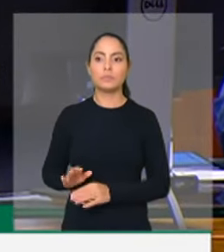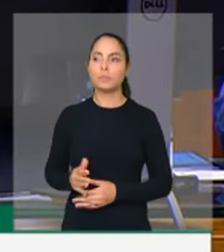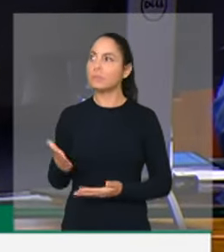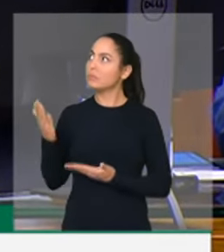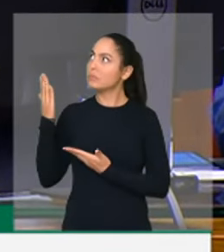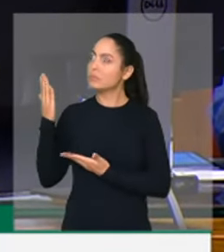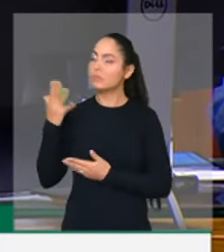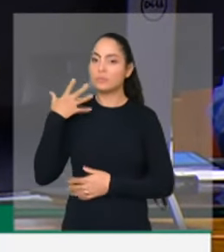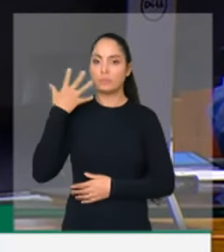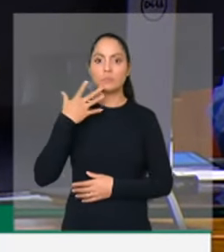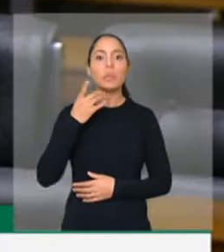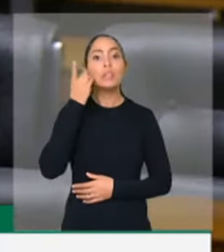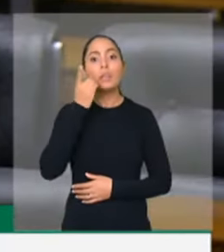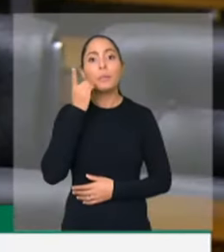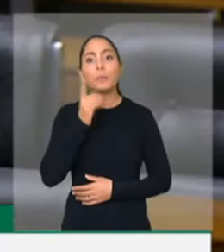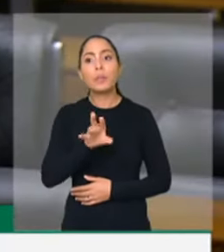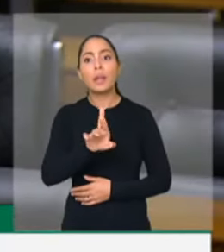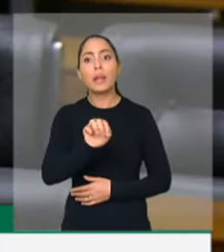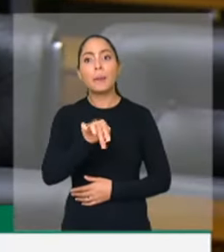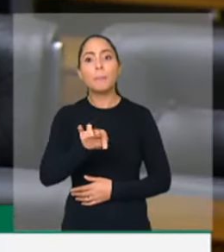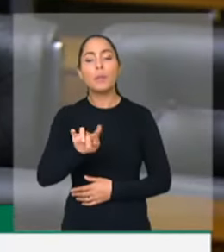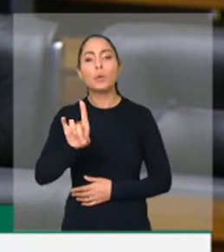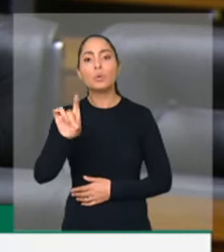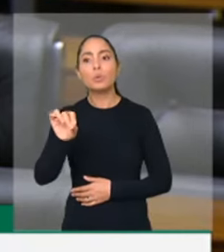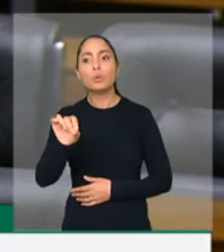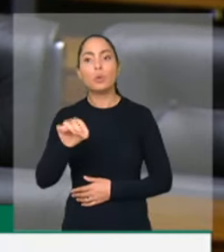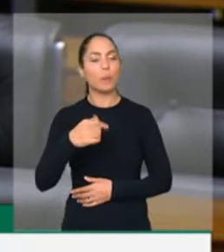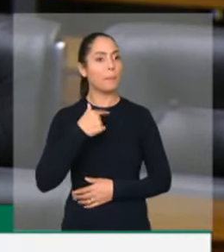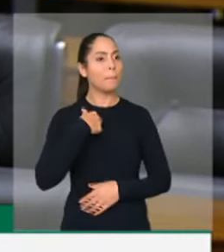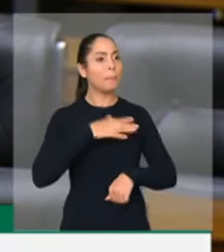O TEMPO DE LIDERANÇA DO PCDOB. [PRESIDENTE]: POIS NÃO, DEPUTADO, TEMPO DE